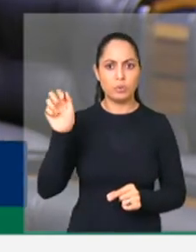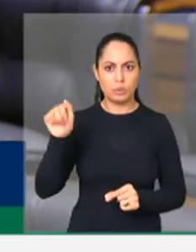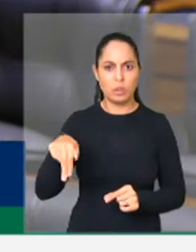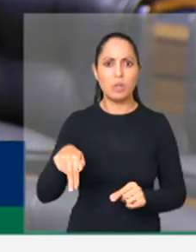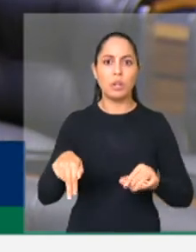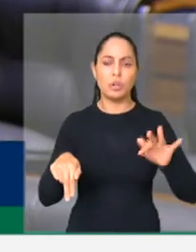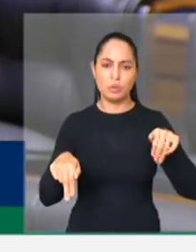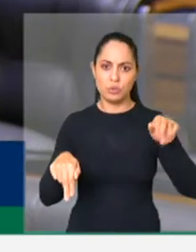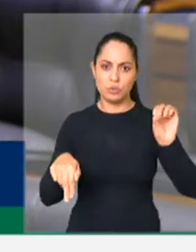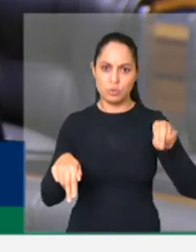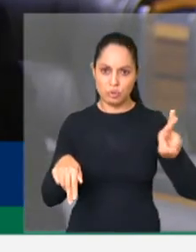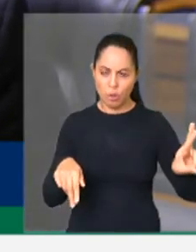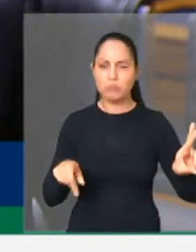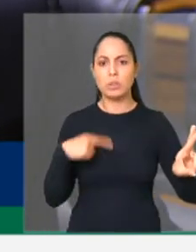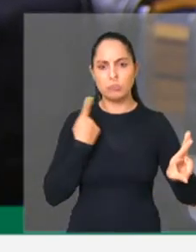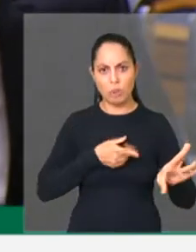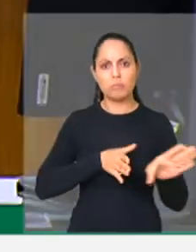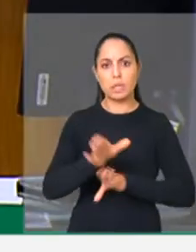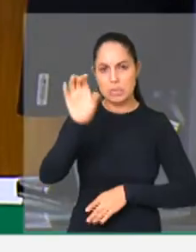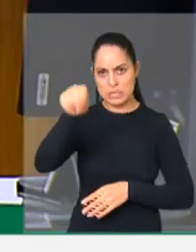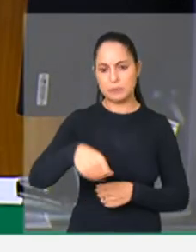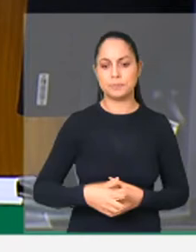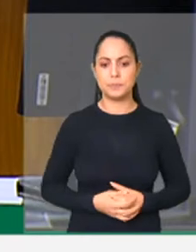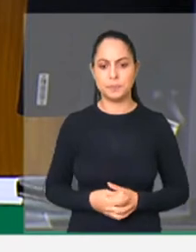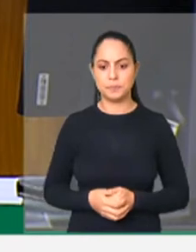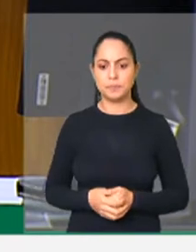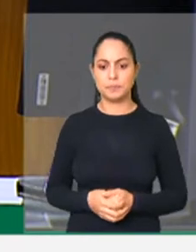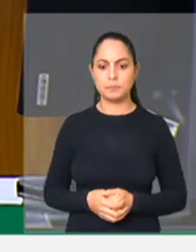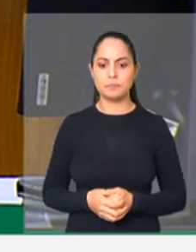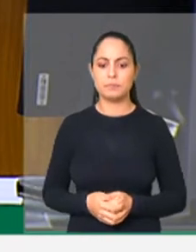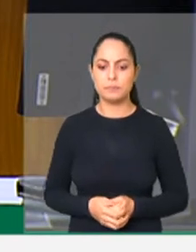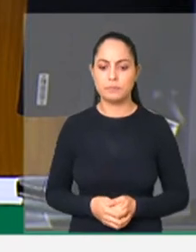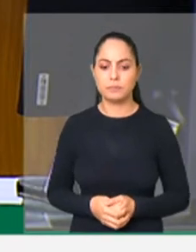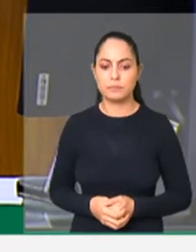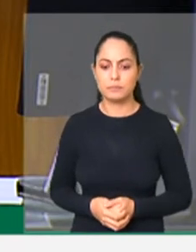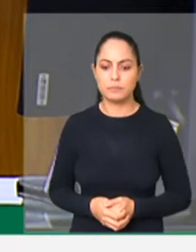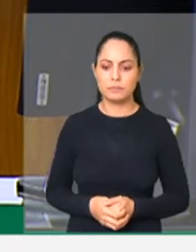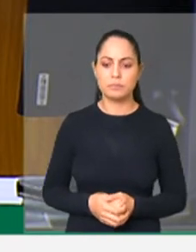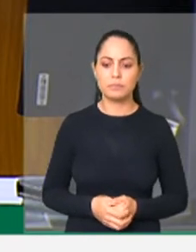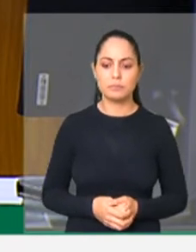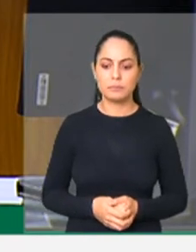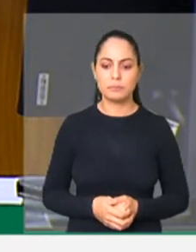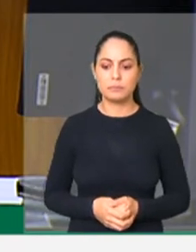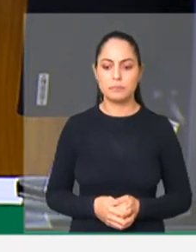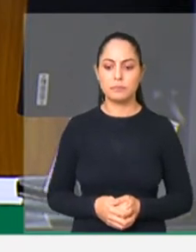REPUBLICANOS. PSDB? -- [DEPUTADO]: SENHOR PRESIDENTE, QUERIA LAMENTAR AQUI A FALA DO NOSSO QUERIDO BAIANO FLORENCE... PORQUE...